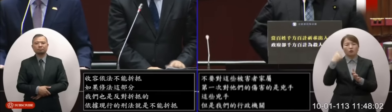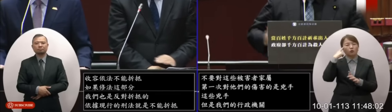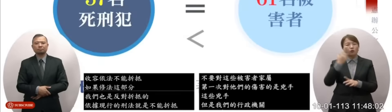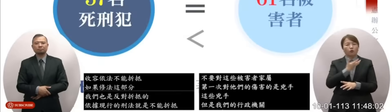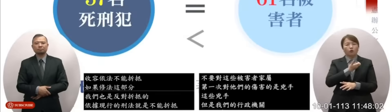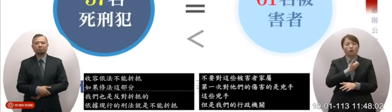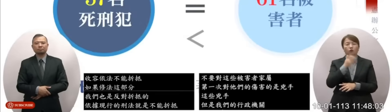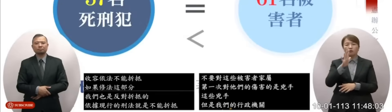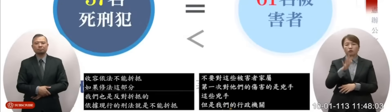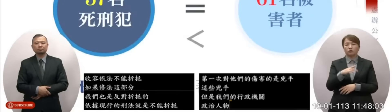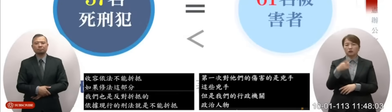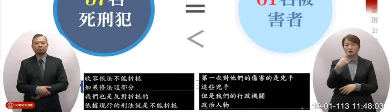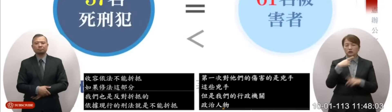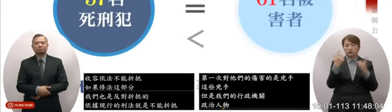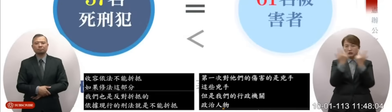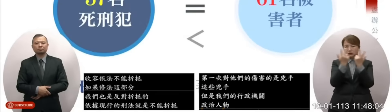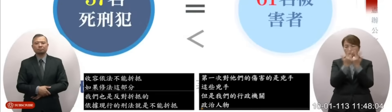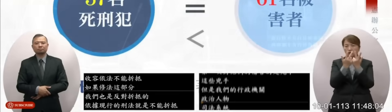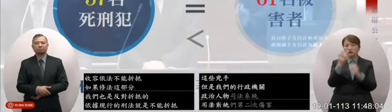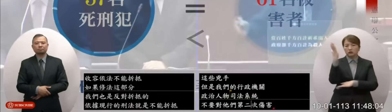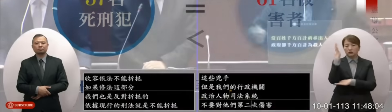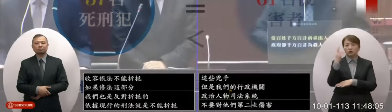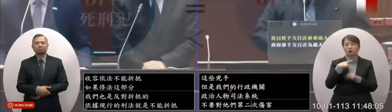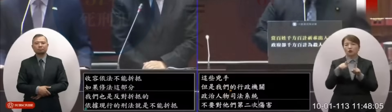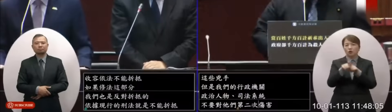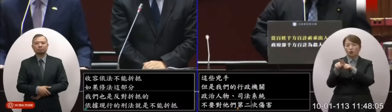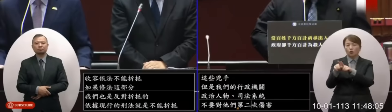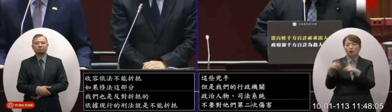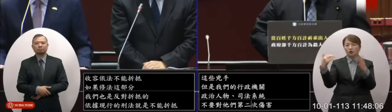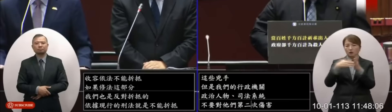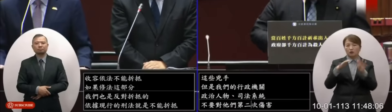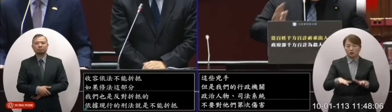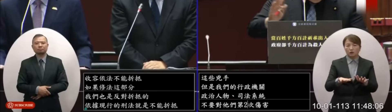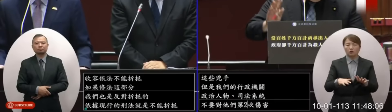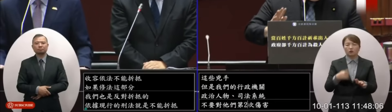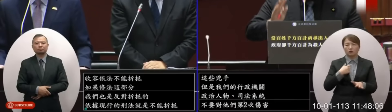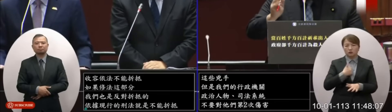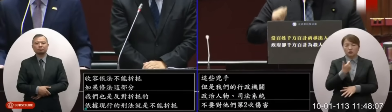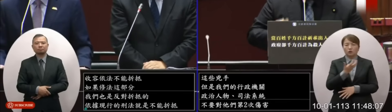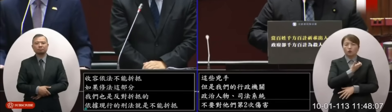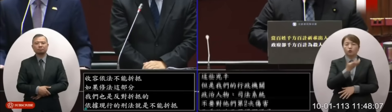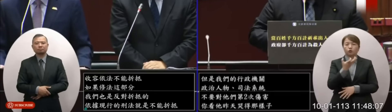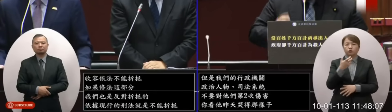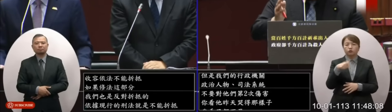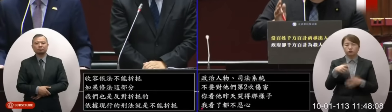因為我從新北市府我就陪著他到現在 我真不忍心這個事情好所以..